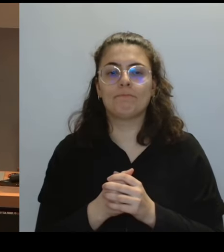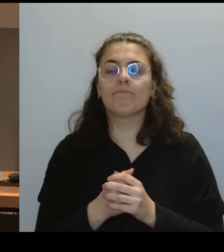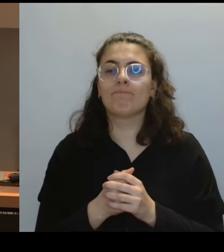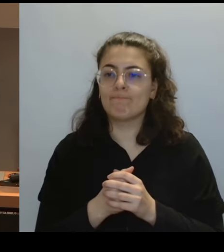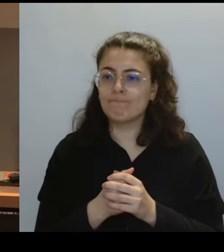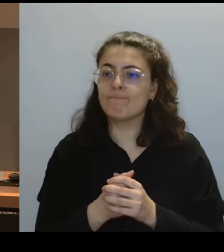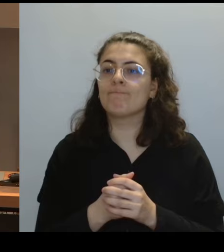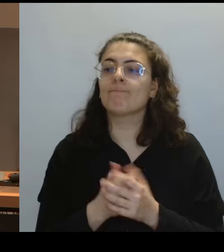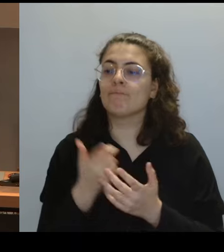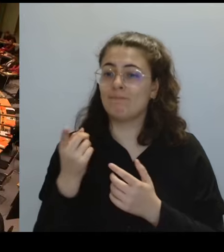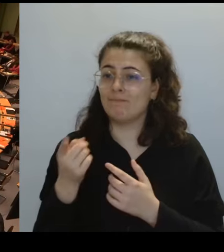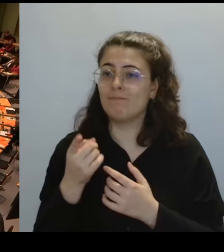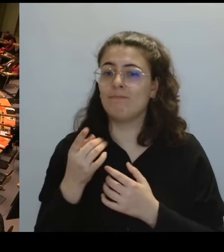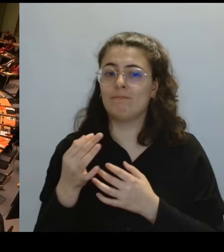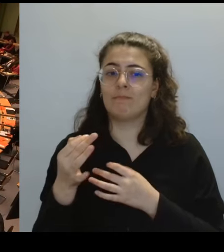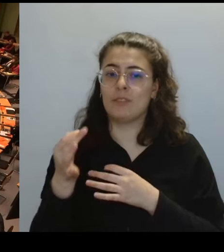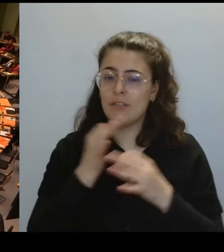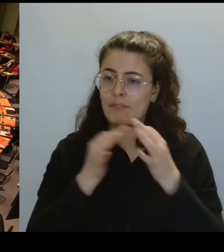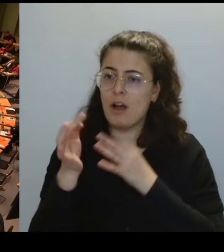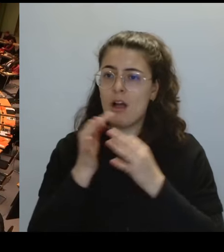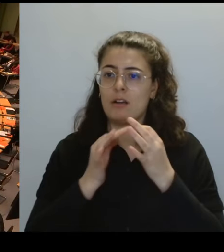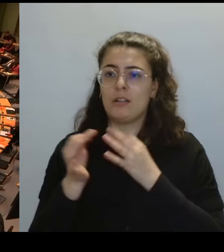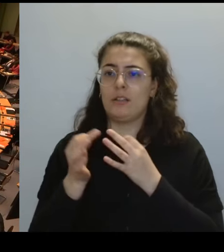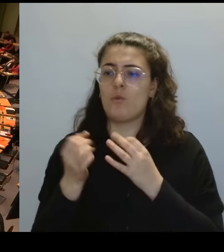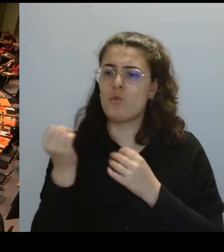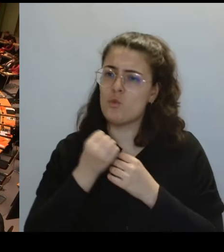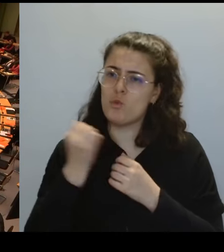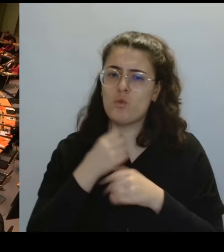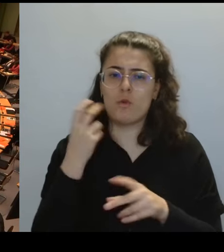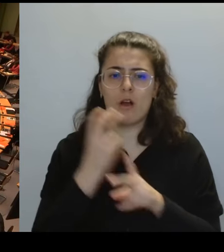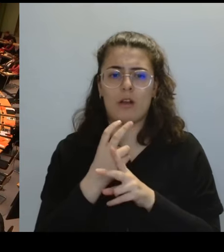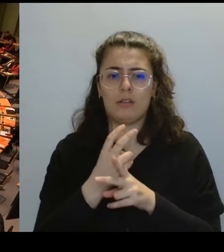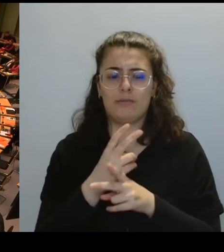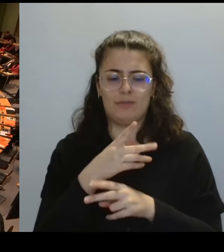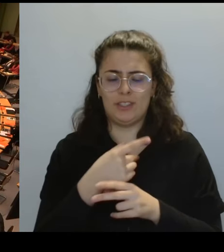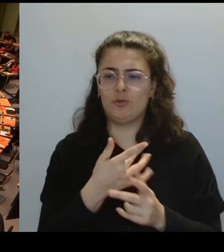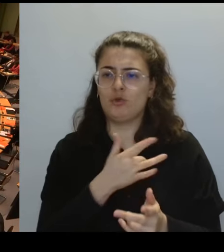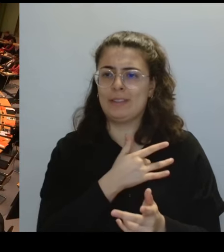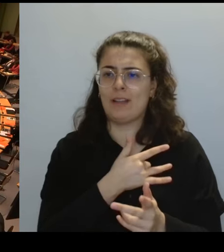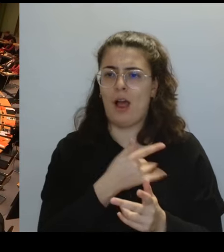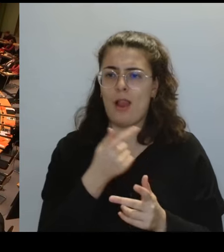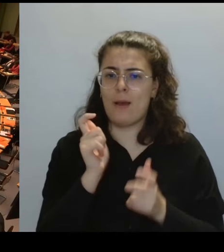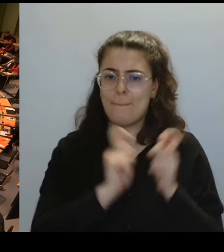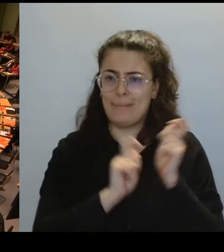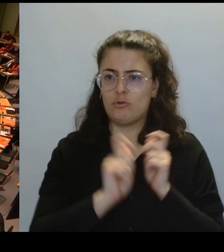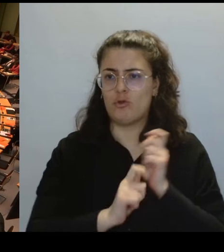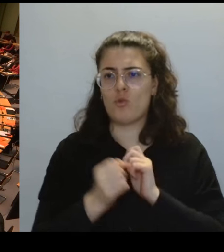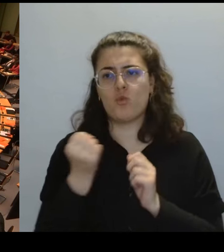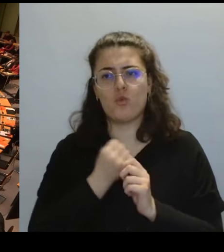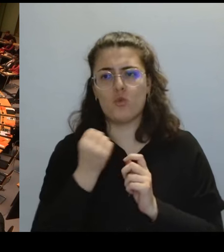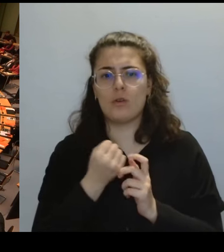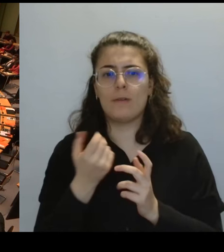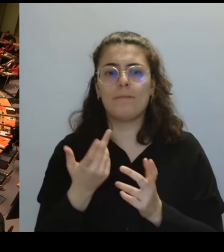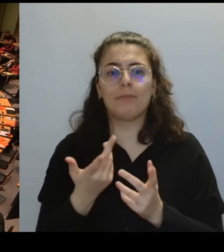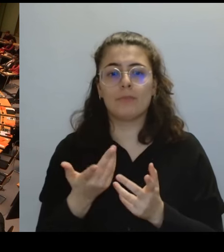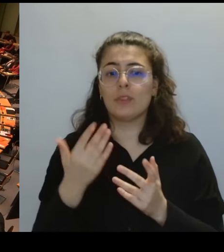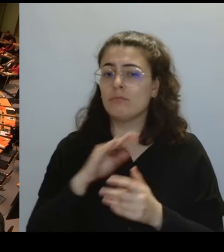das Schicksal von Menschen. Und ich möchte auch Sie, Kolleginnen und Kollegen von der AfD-Fraktion,